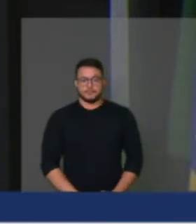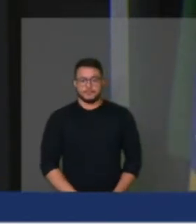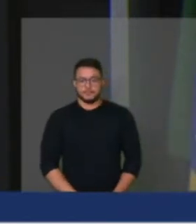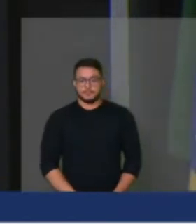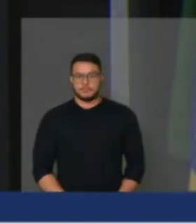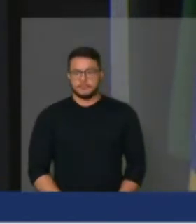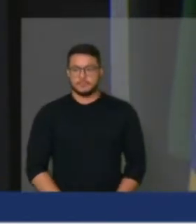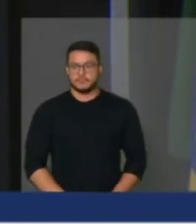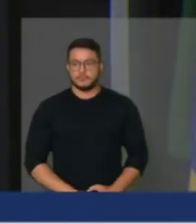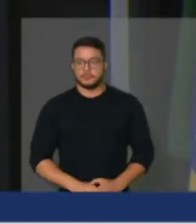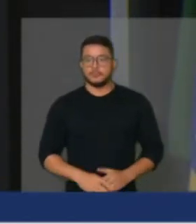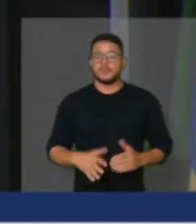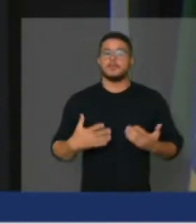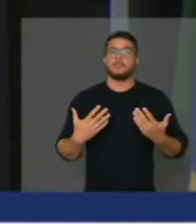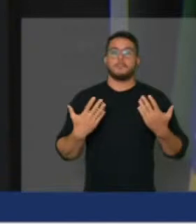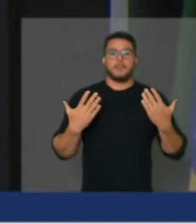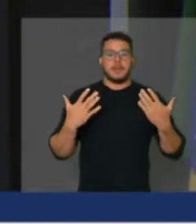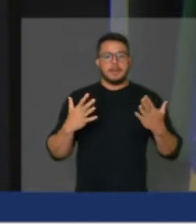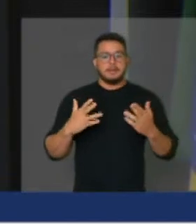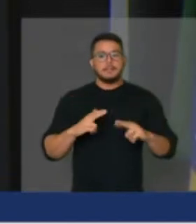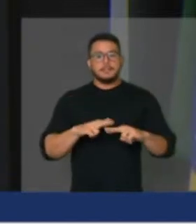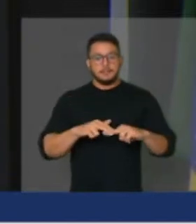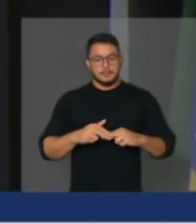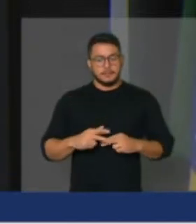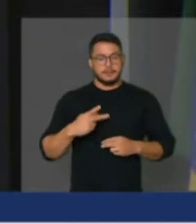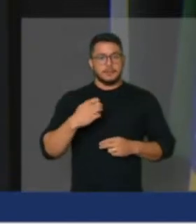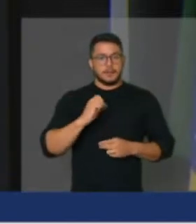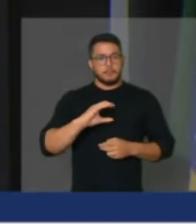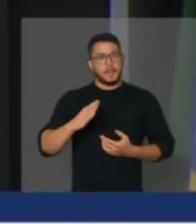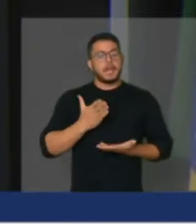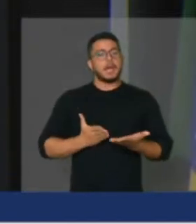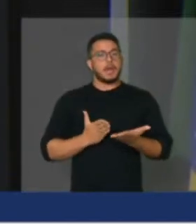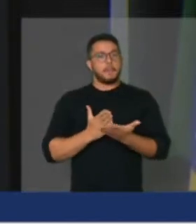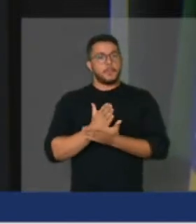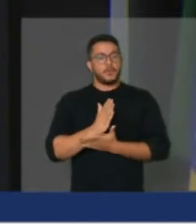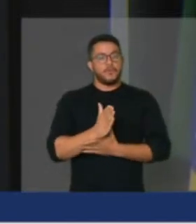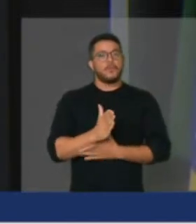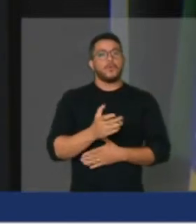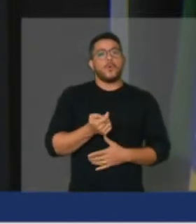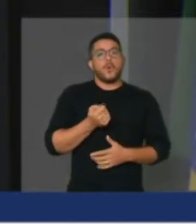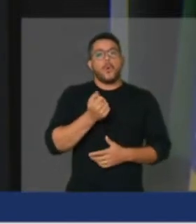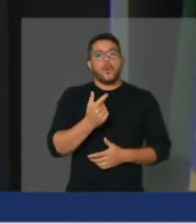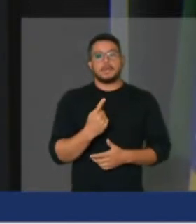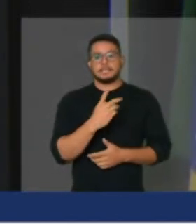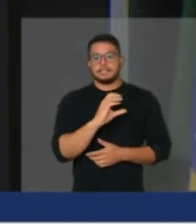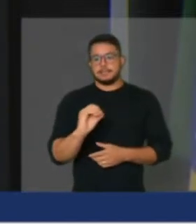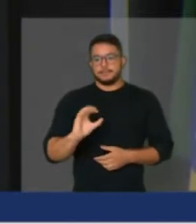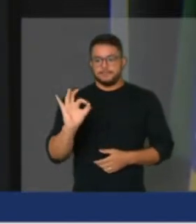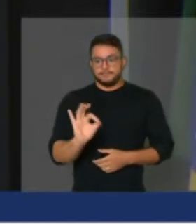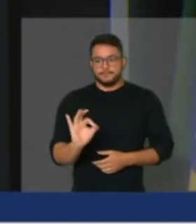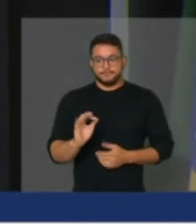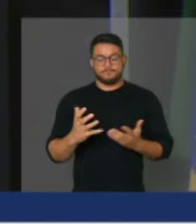TRÊS VOTOS... CONTRÁRIOS É PEC E EU PARTICULARMENTE FICO MUITO FELIZ DE PODER PARTICIPAR DESSA APROVAÇÃO QUE É MAIS UMA BANDEIRA QUE NÓS CARREGAMOS QUANDO FOMOS